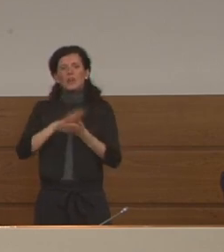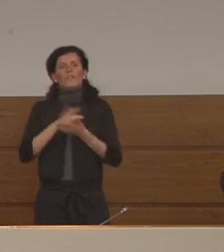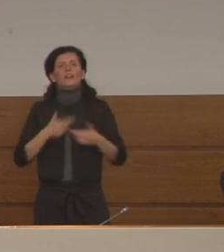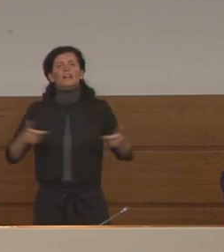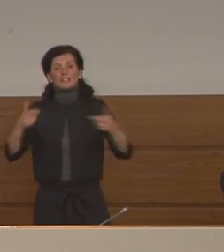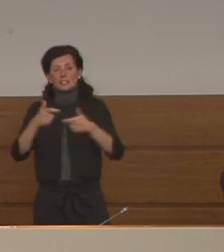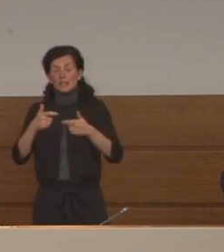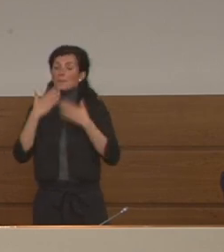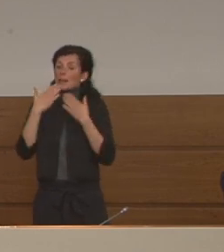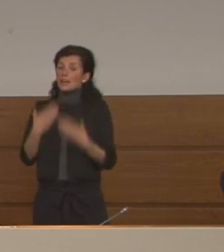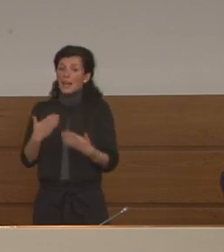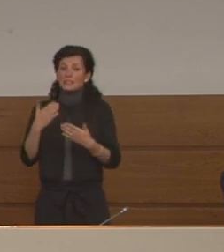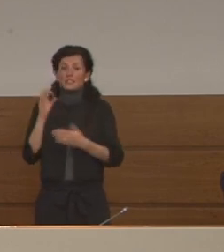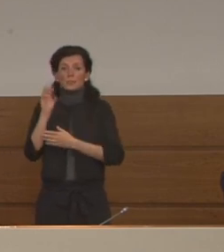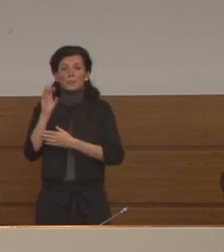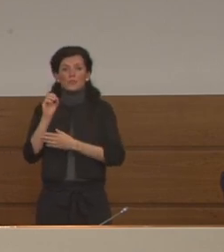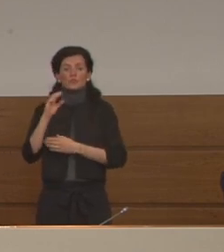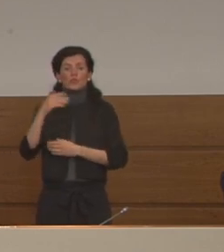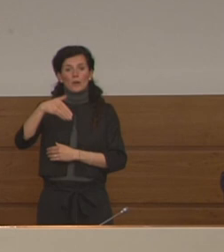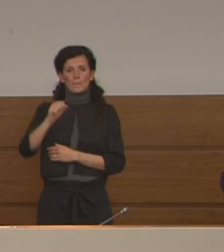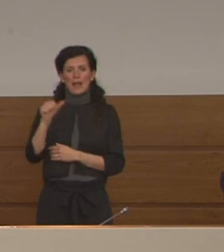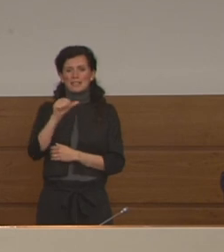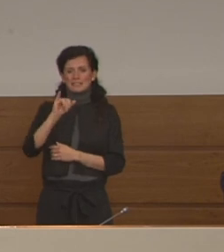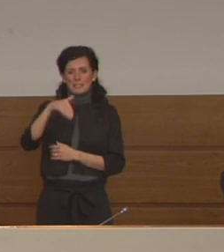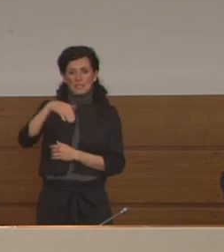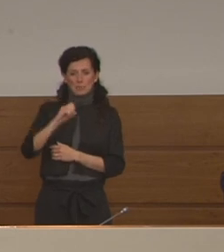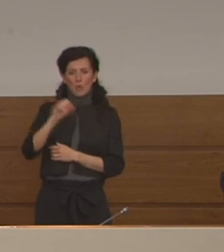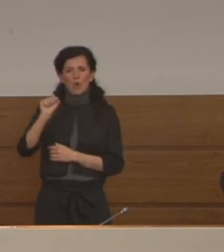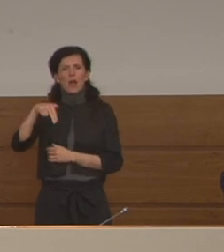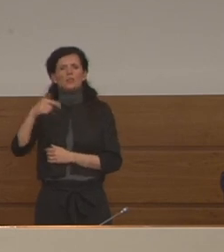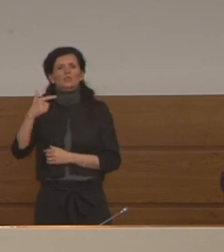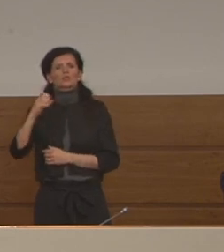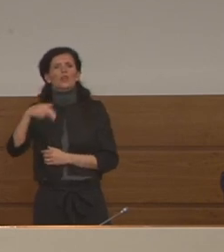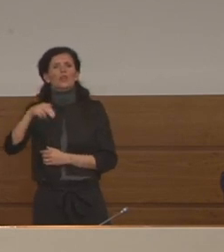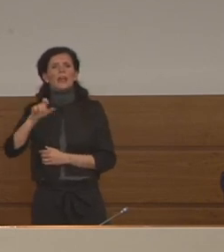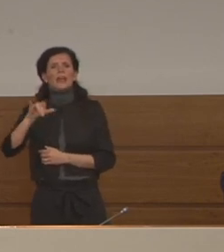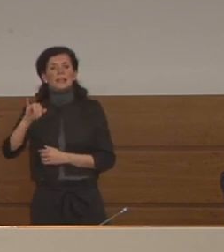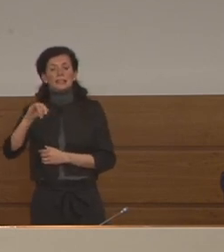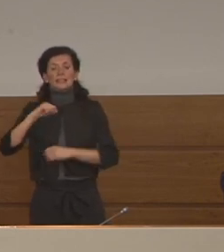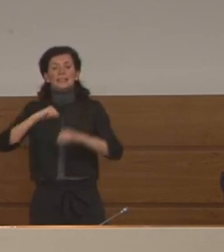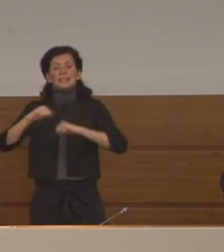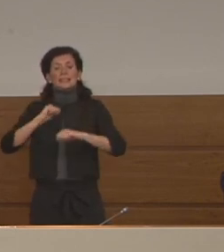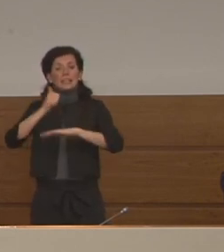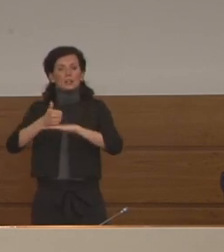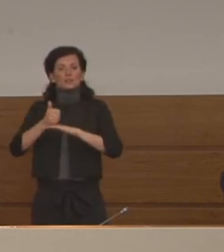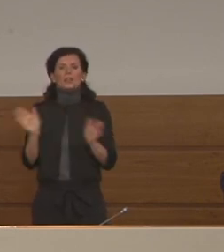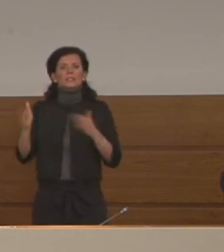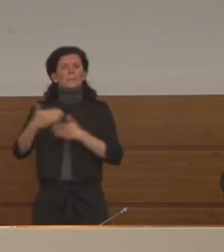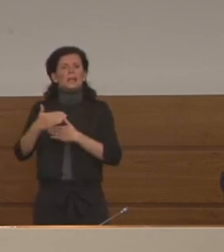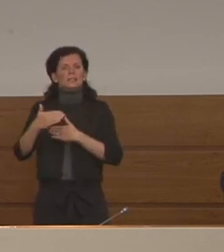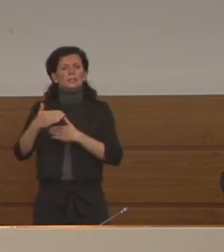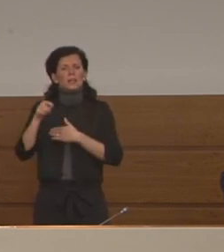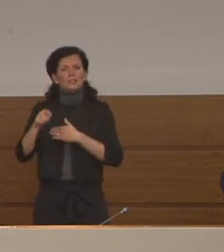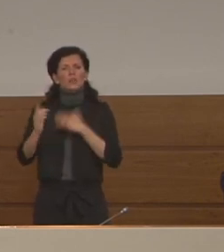Ringrazio il Professor Massimo Antonelli, Direttore del Dipartimento Emergenza e